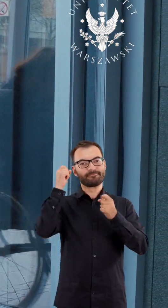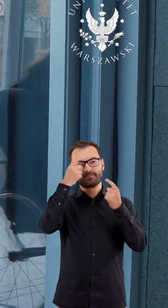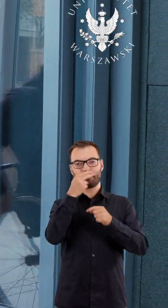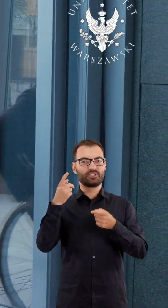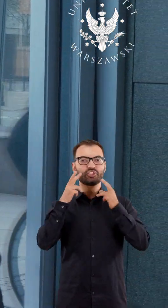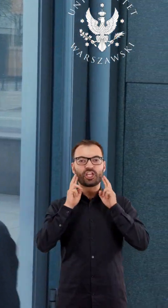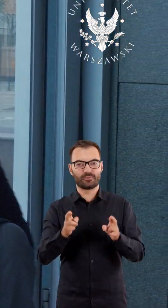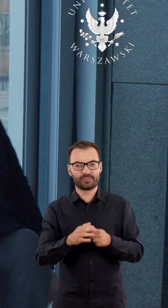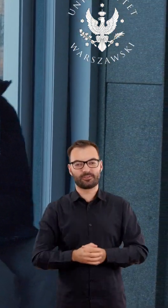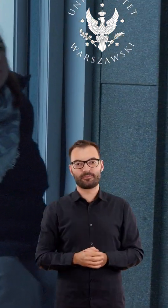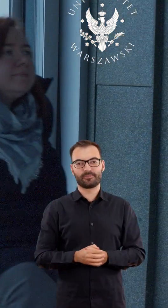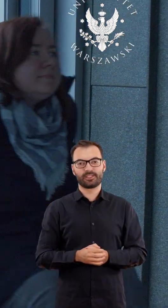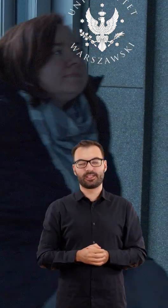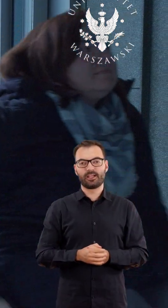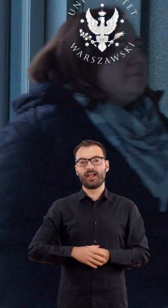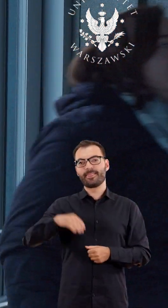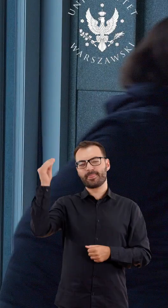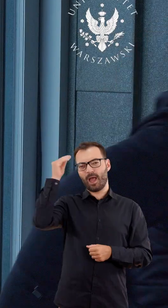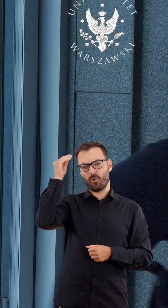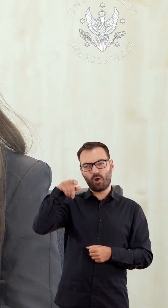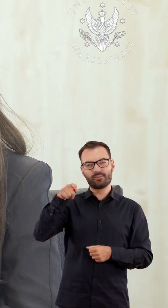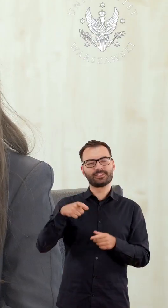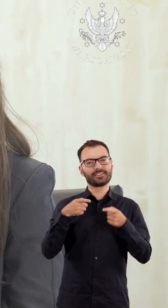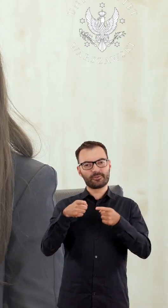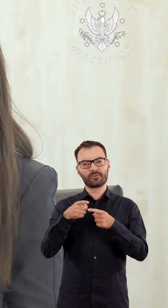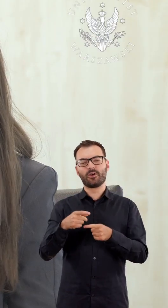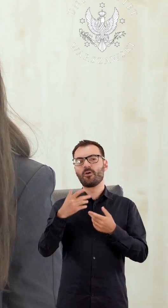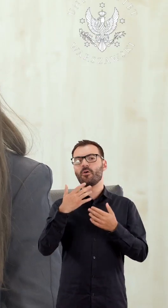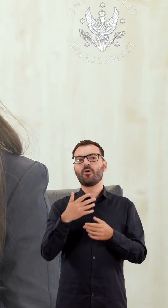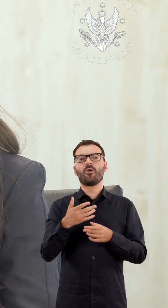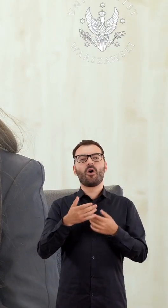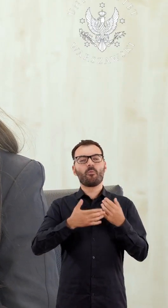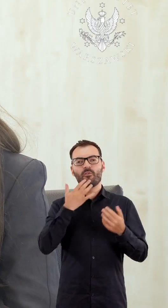Elementami, które wyróżniają badacze Disability studies, są pewne modele niepełnosprawności.